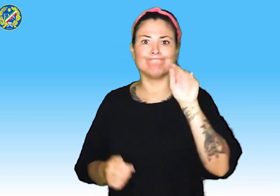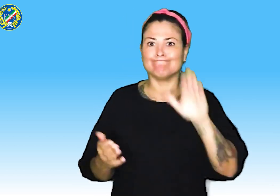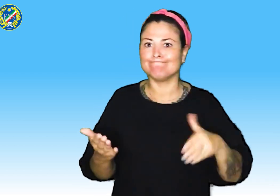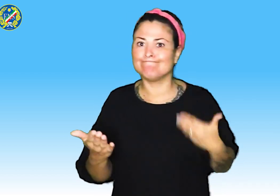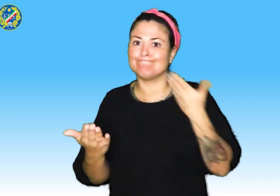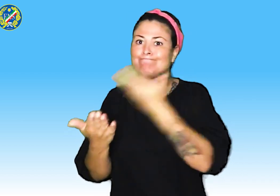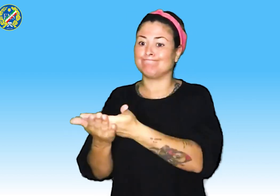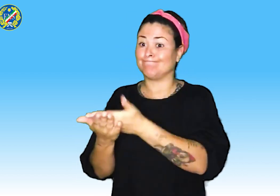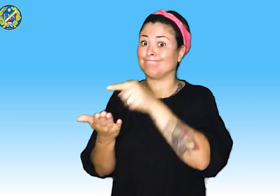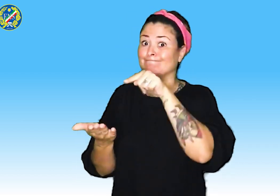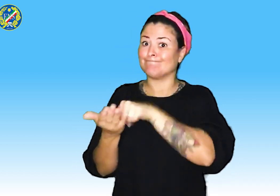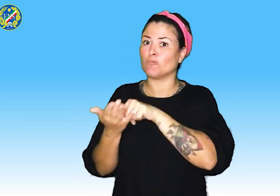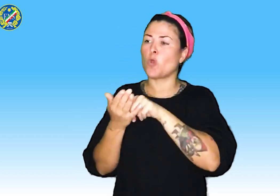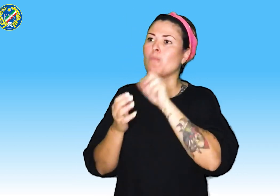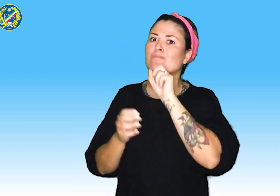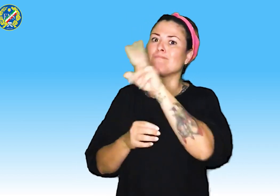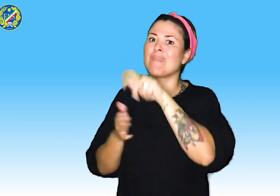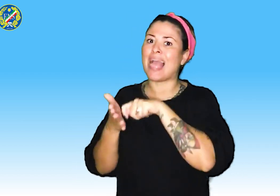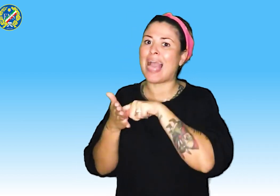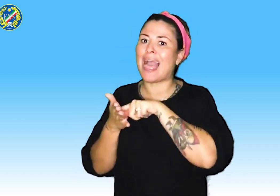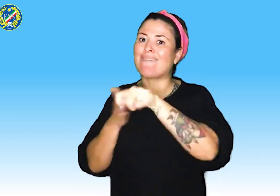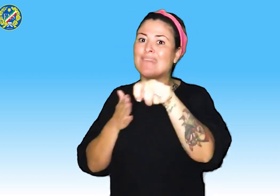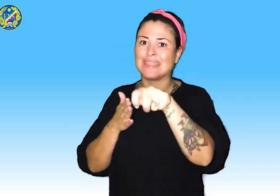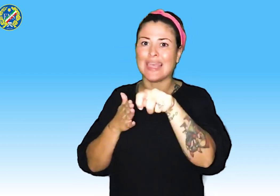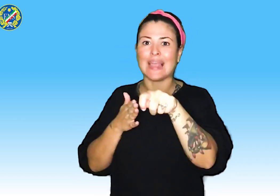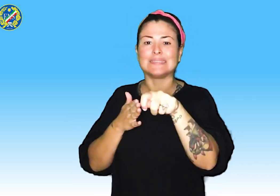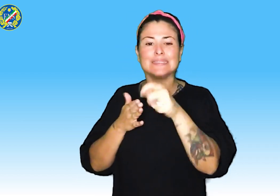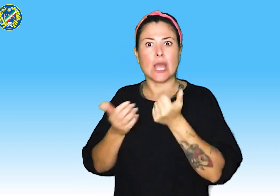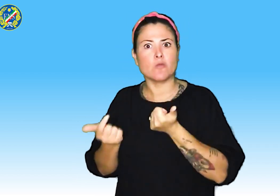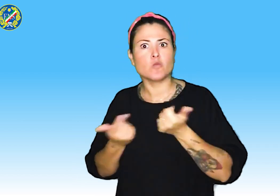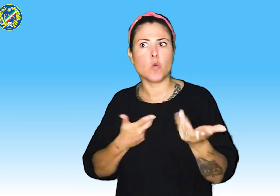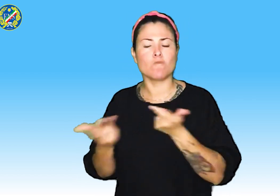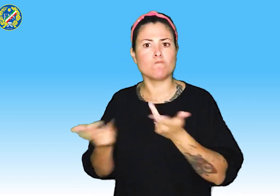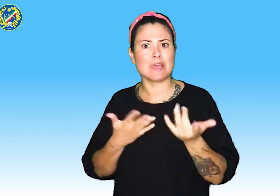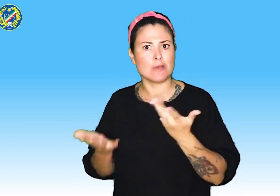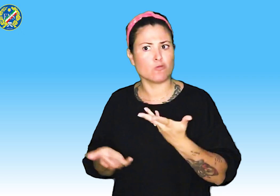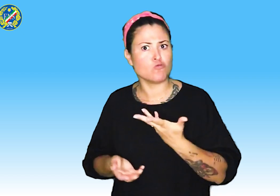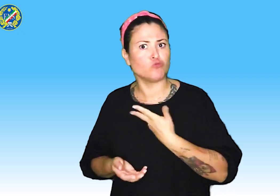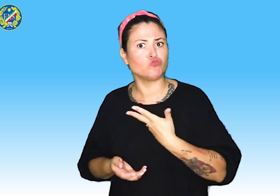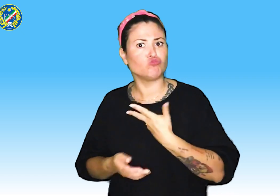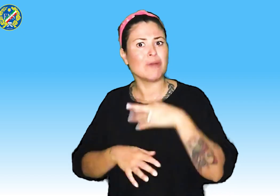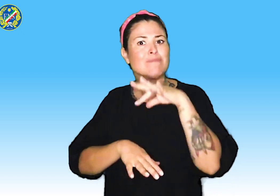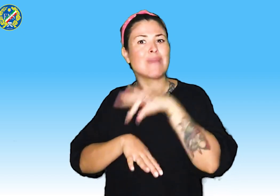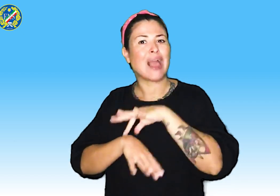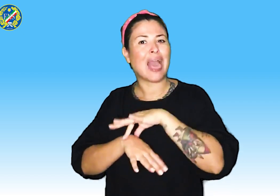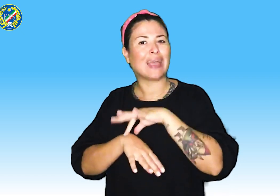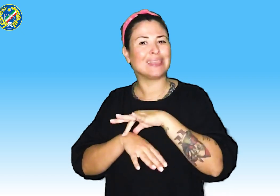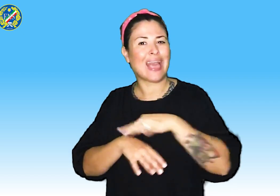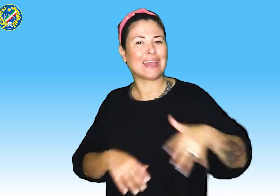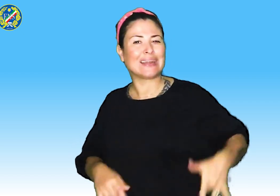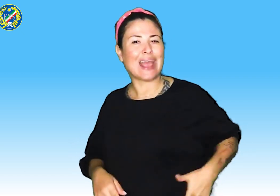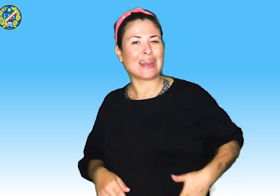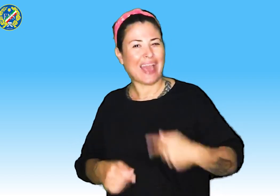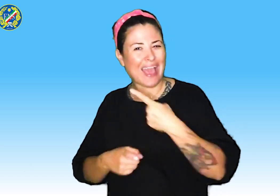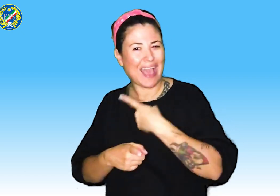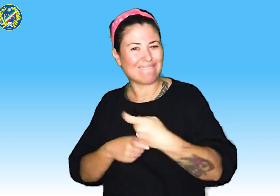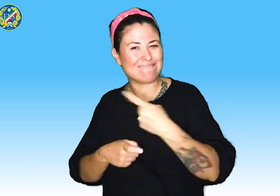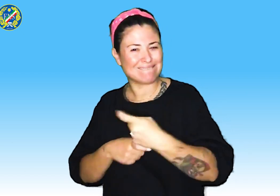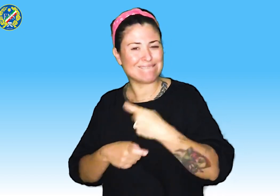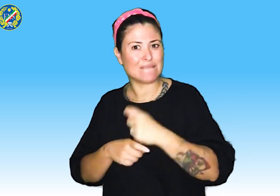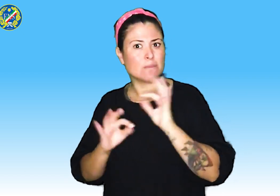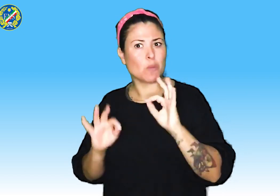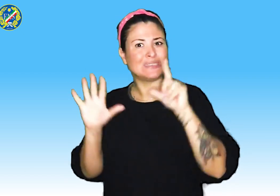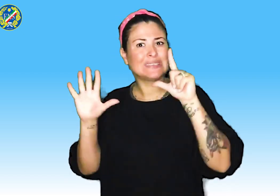ha evidenziato che la prevalenza della Malattia Renale Cronica (MRC)